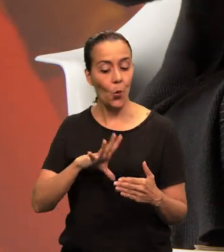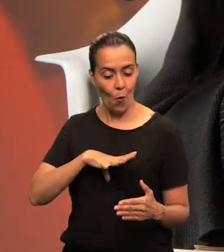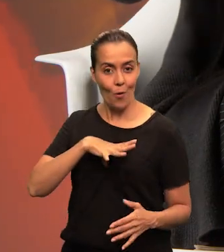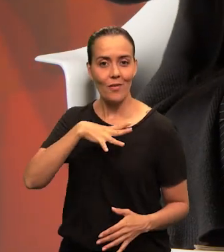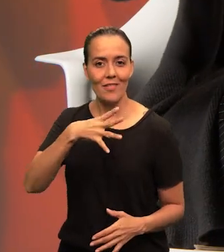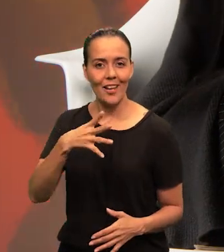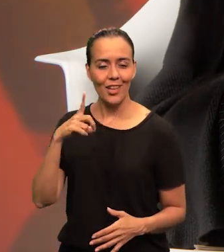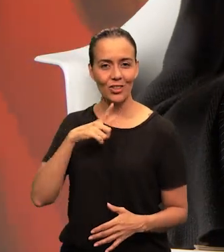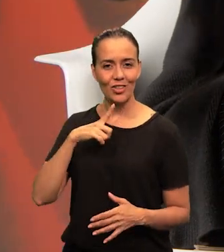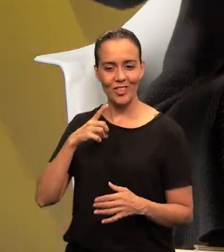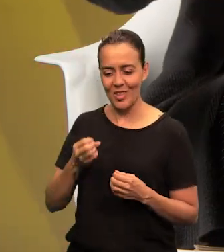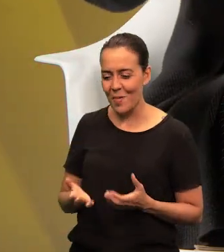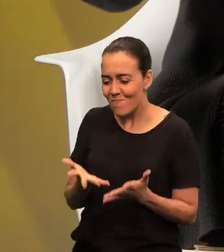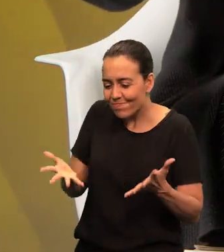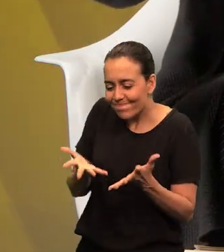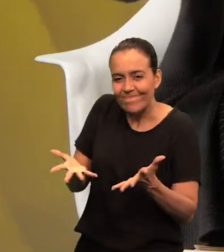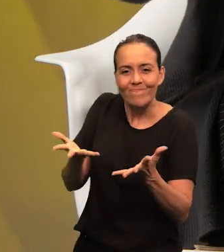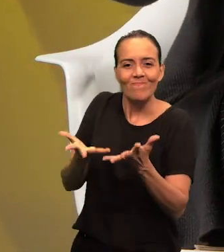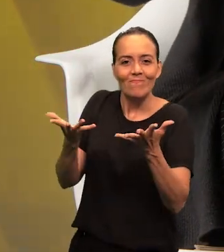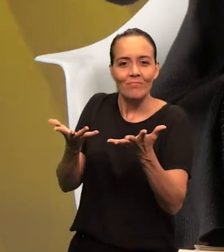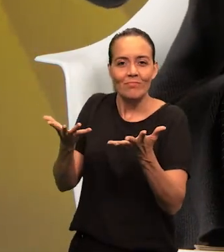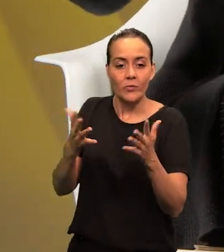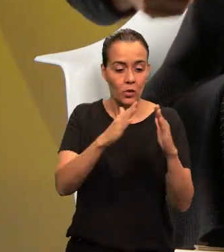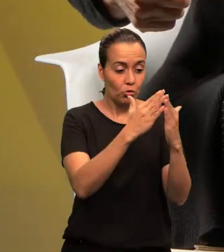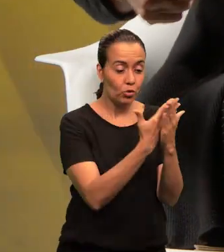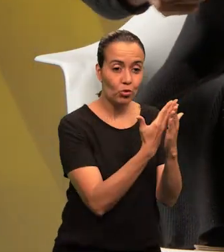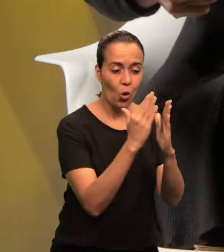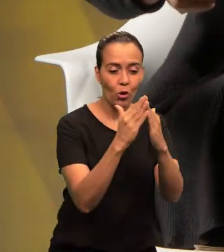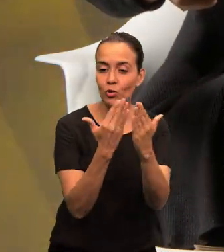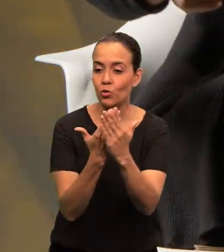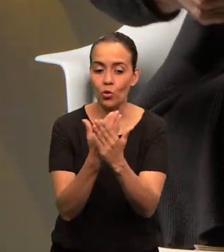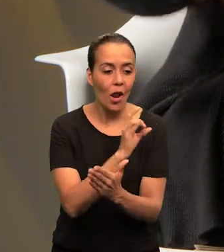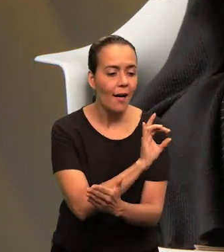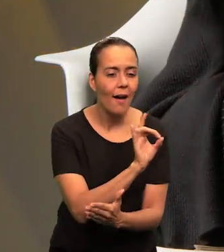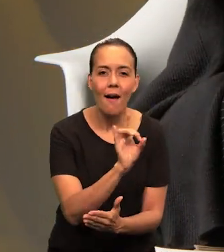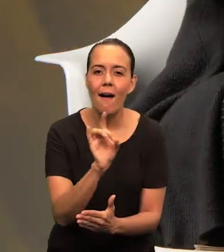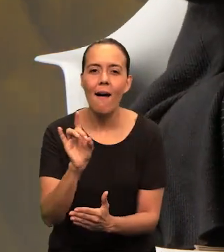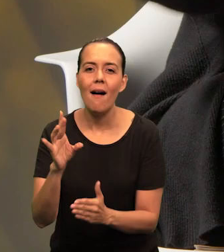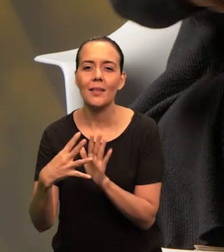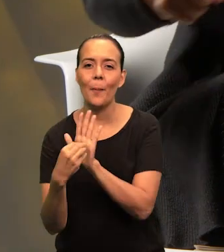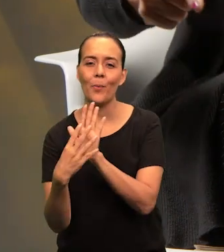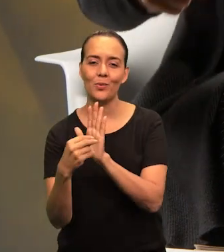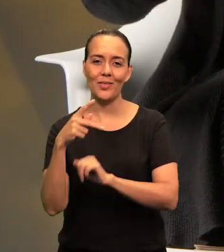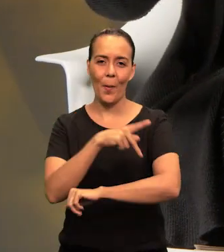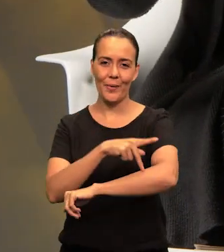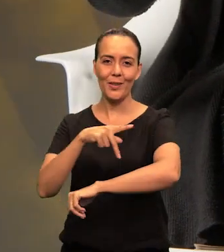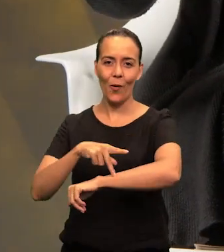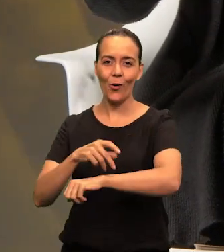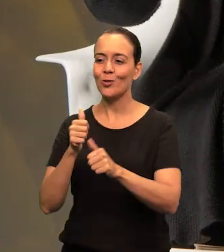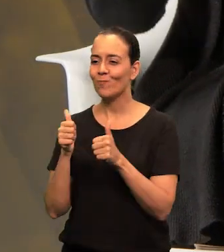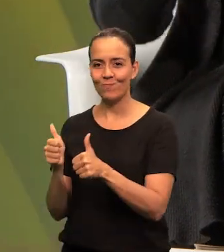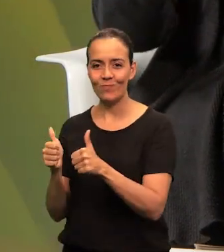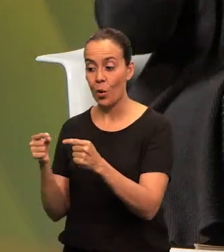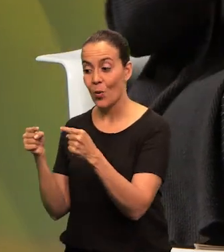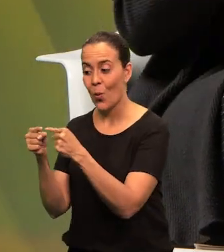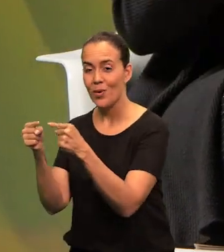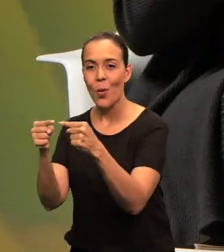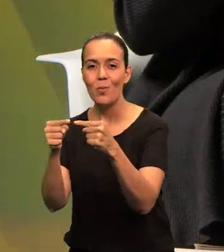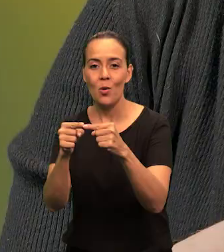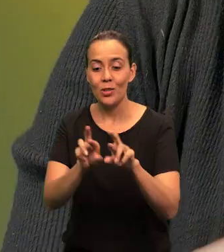de incentivar, fazer com que cada escola crie o seu próprio modelo pedagógico, aí a gente tem uma educação.